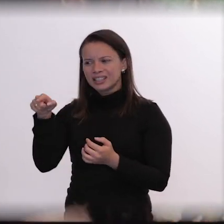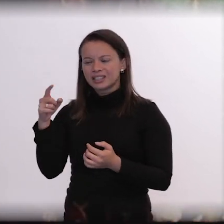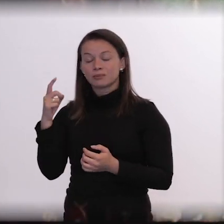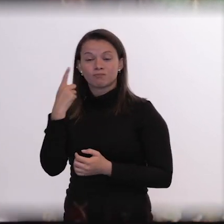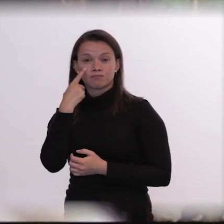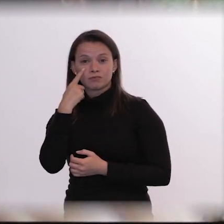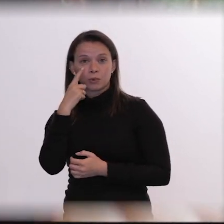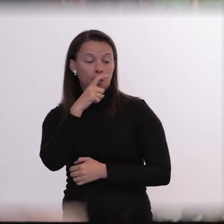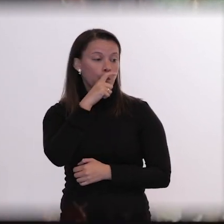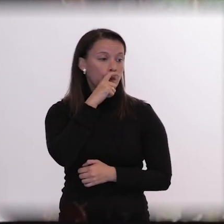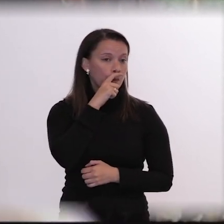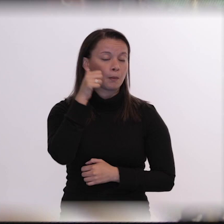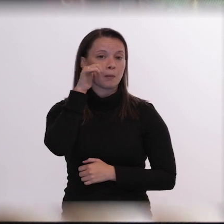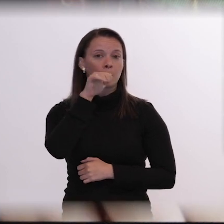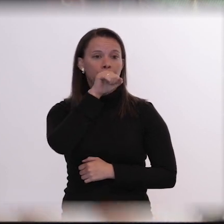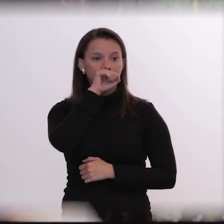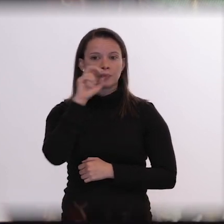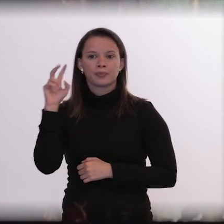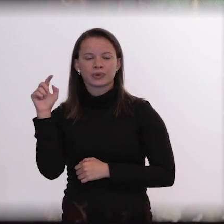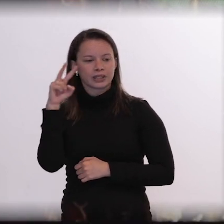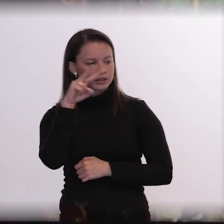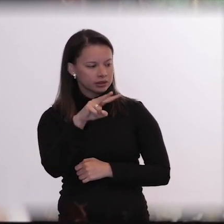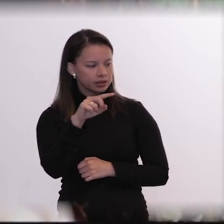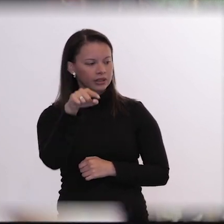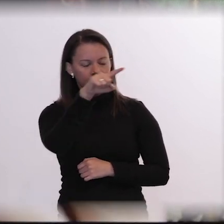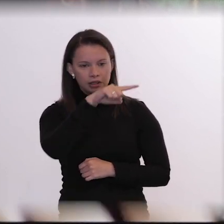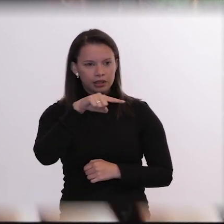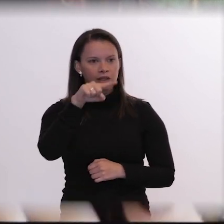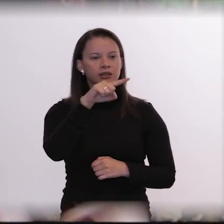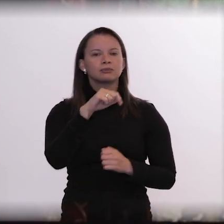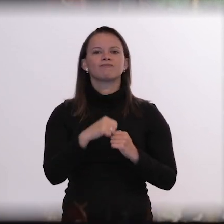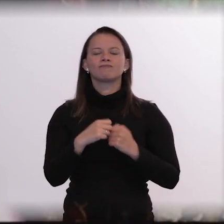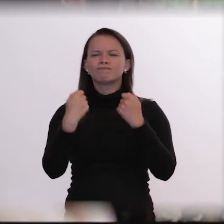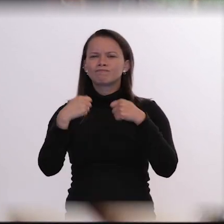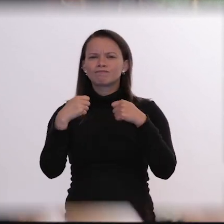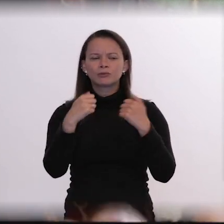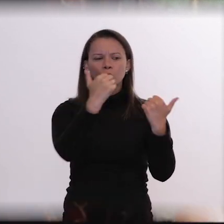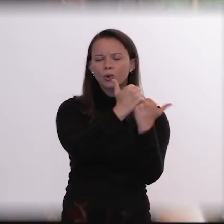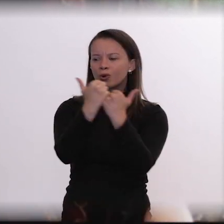que seriam… Às vezes, os… As pessoas que dão, que teriam que dar suporte,